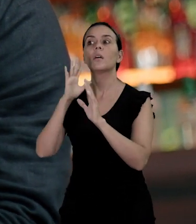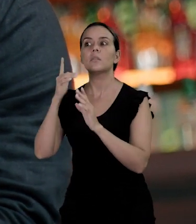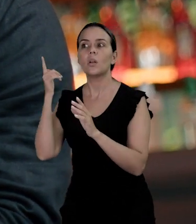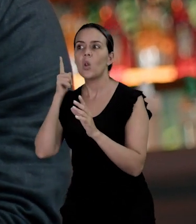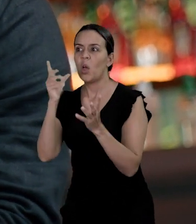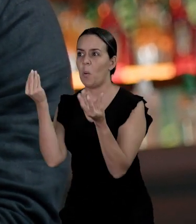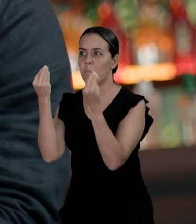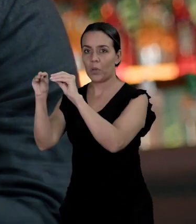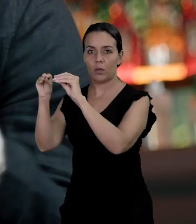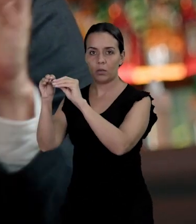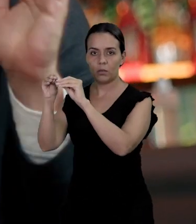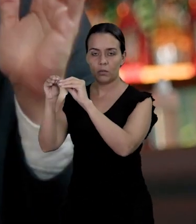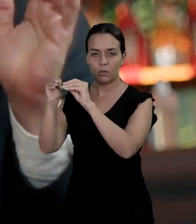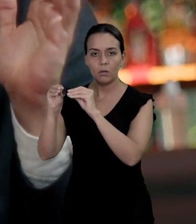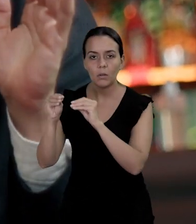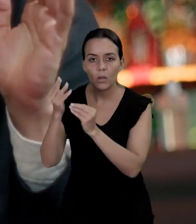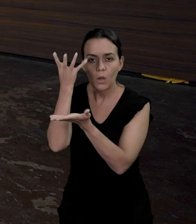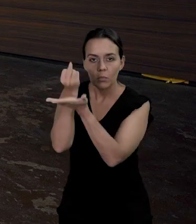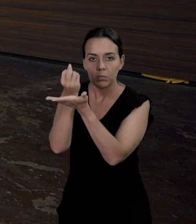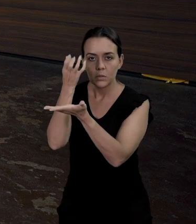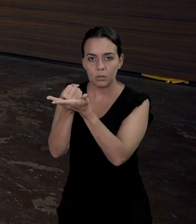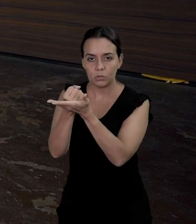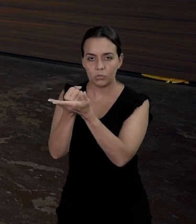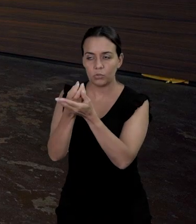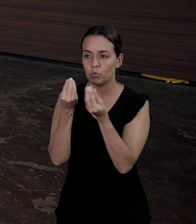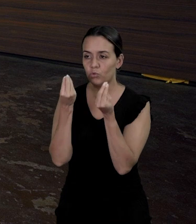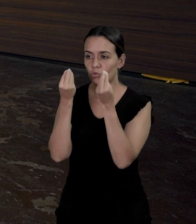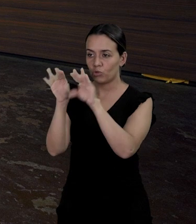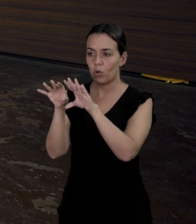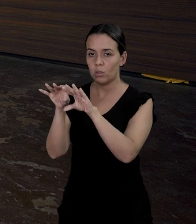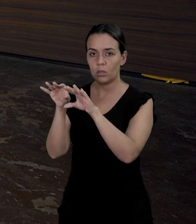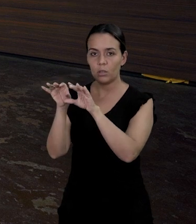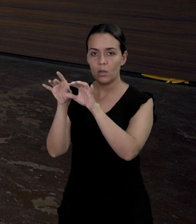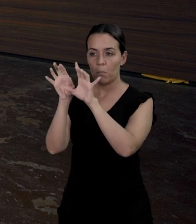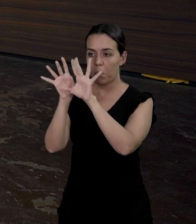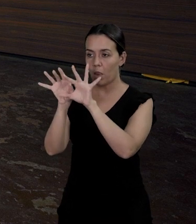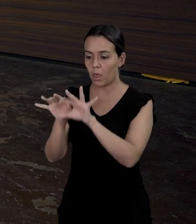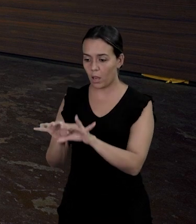Se põe no software, ele faz um texto, cara, bem escrito, jornalístico.